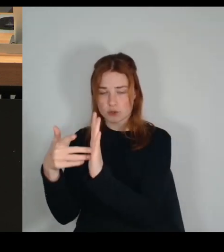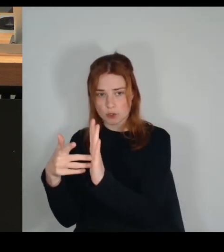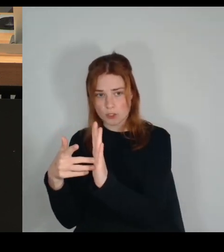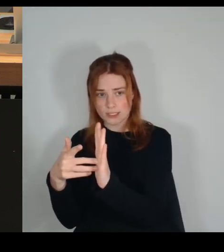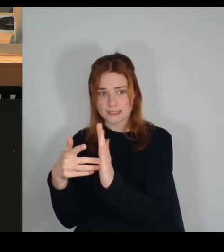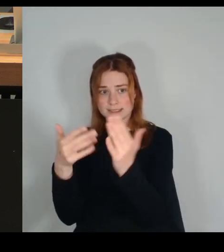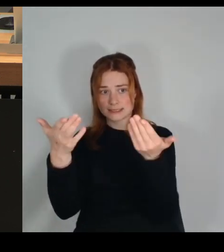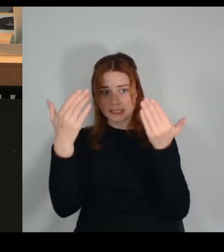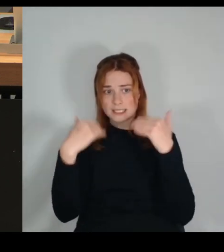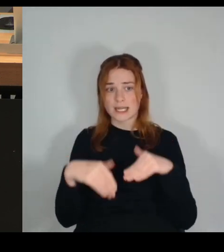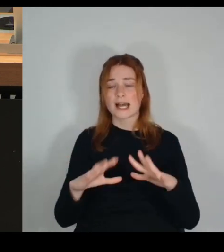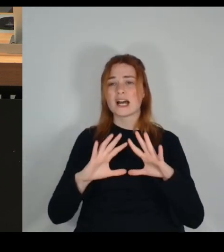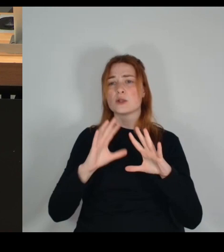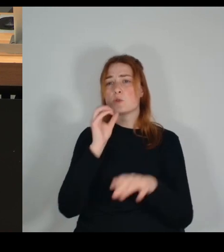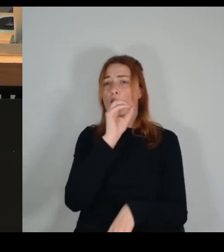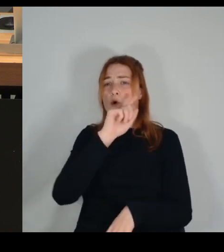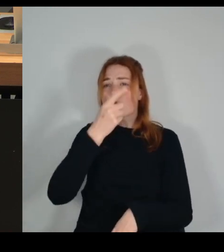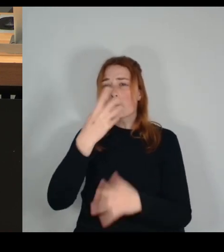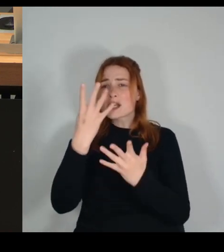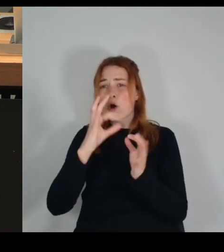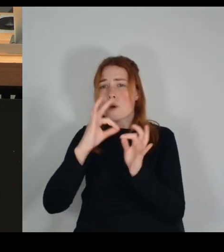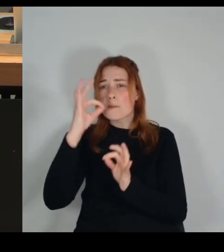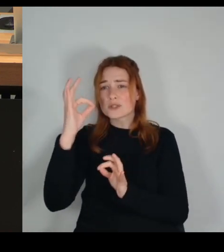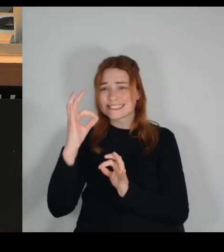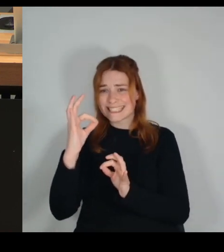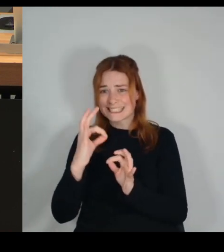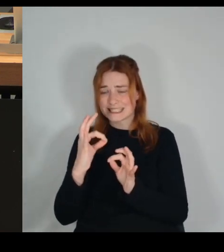Doch es geht hier nicht nur um die Frage der Effektivität.